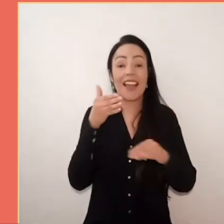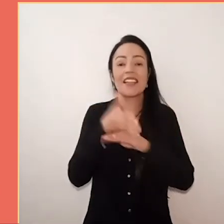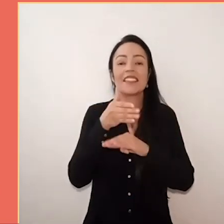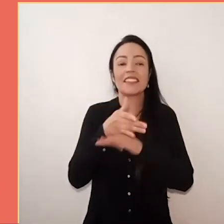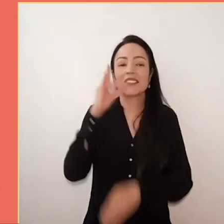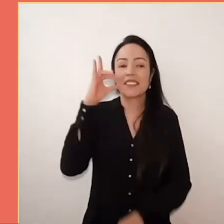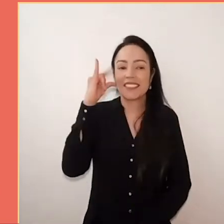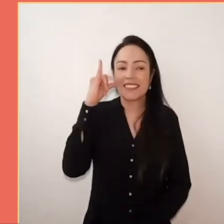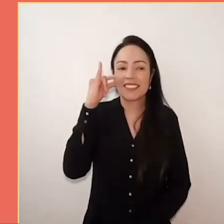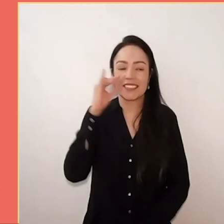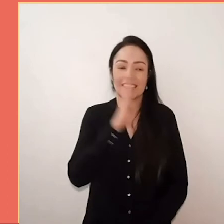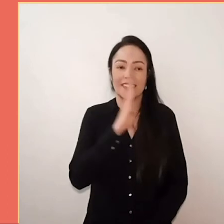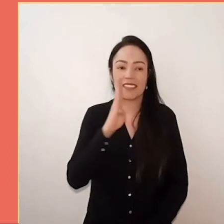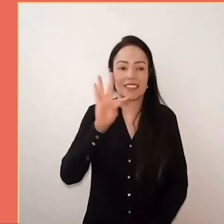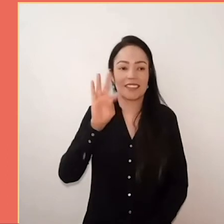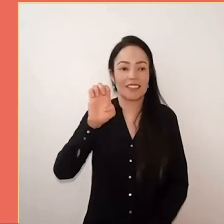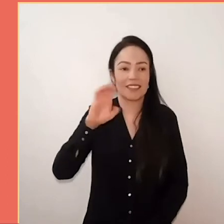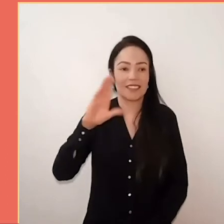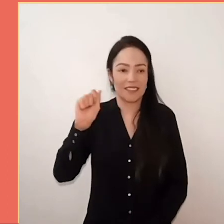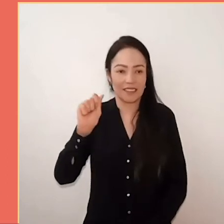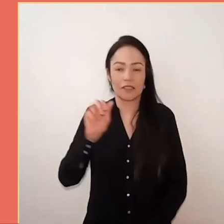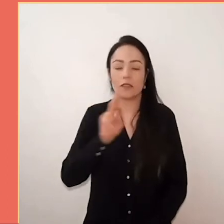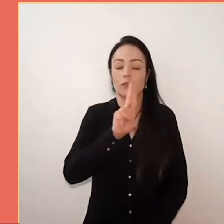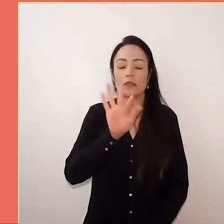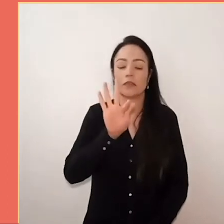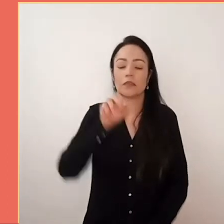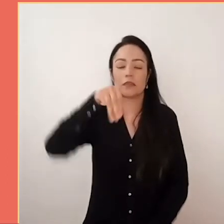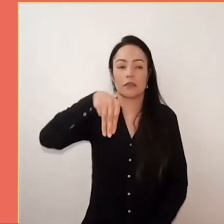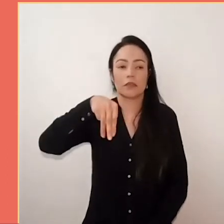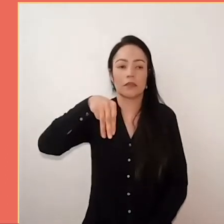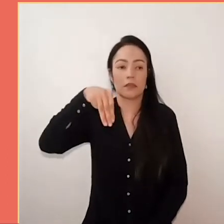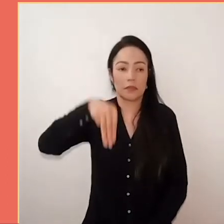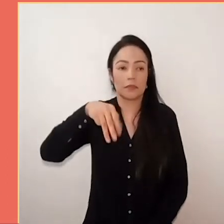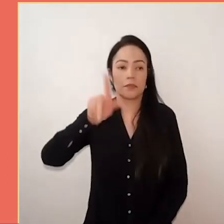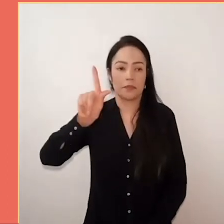@bebetecaufmg, nos curtam, que eu acho que a gente vai